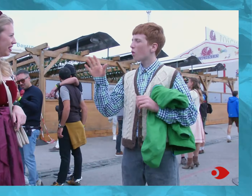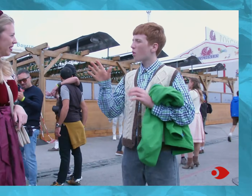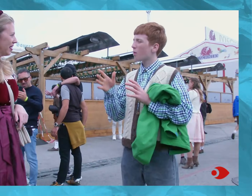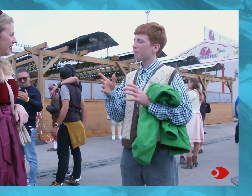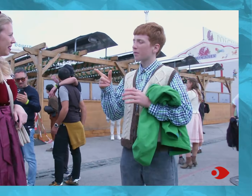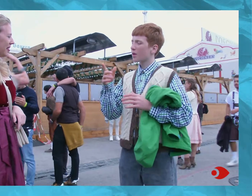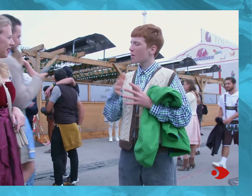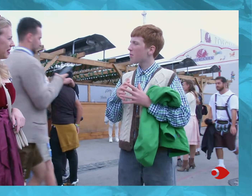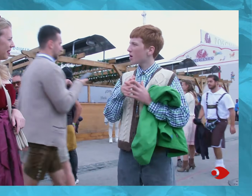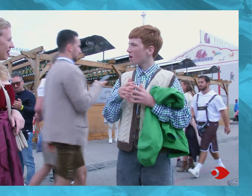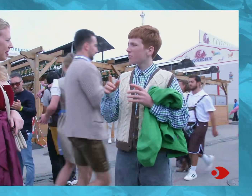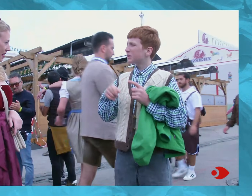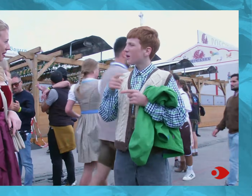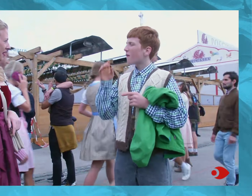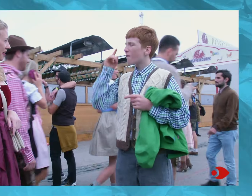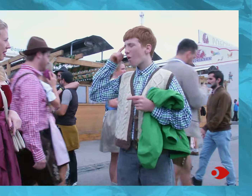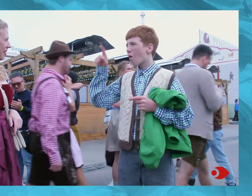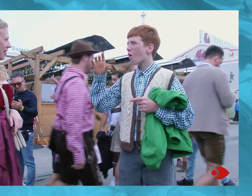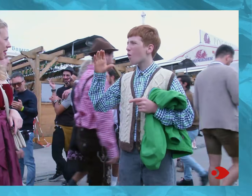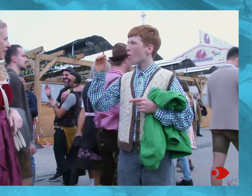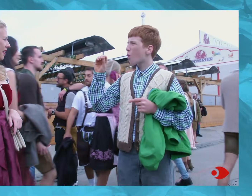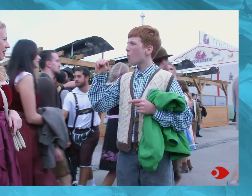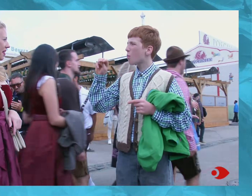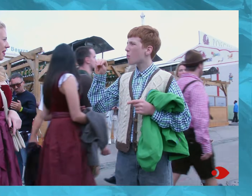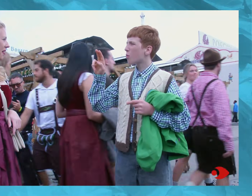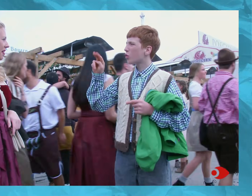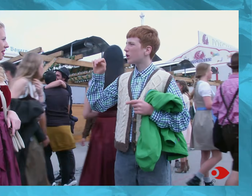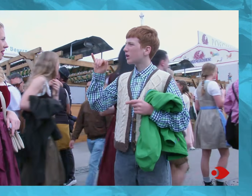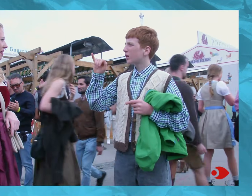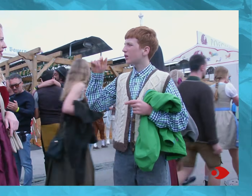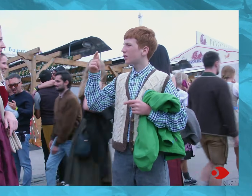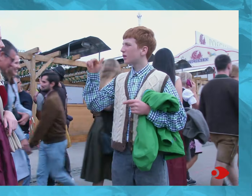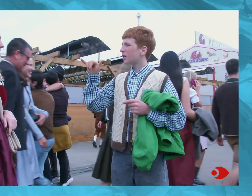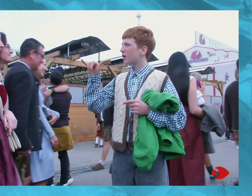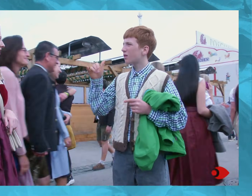What's the sign for C O M M U N I T Y in America?